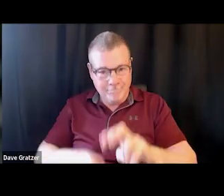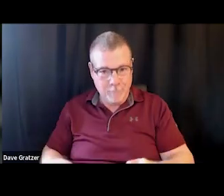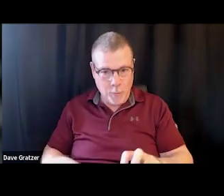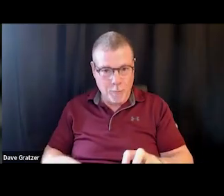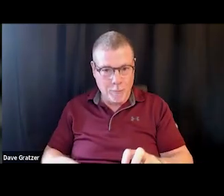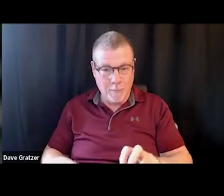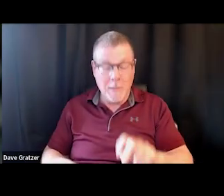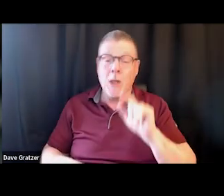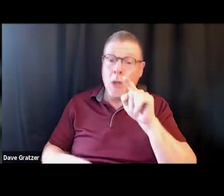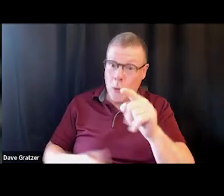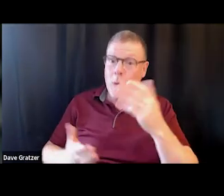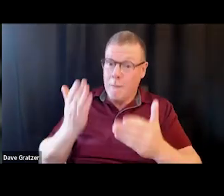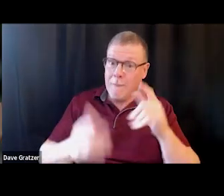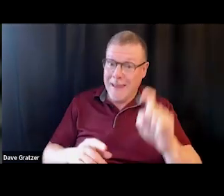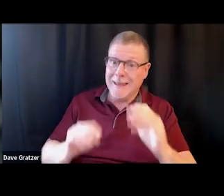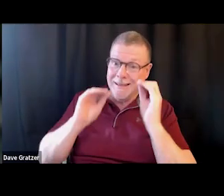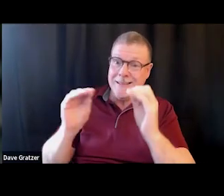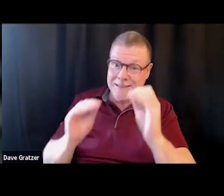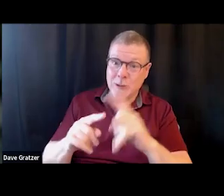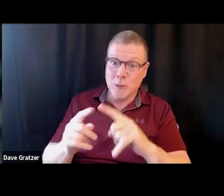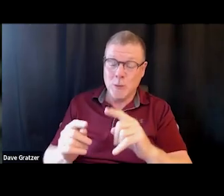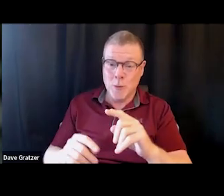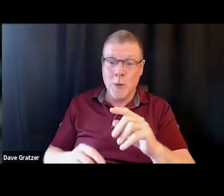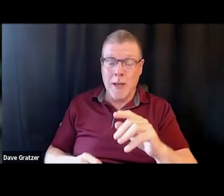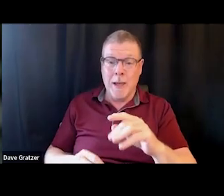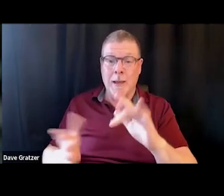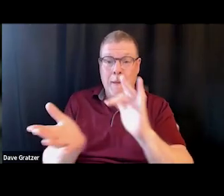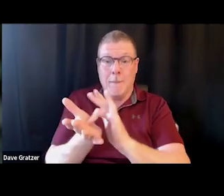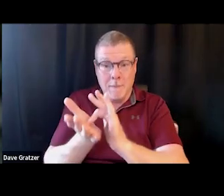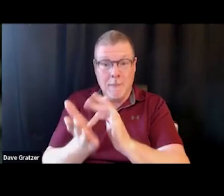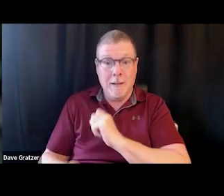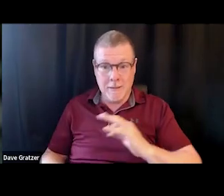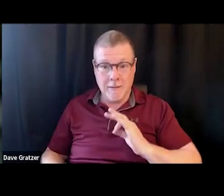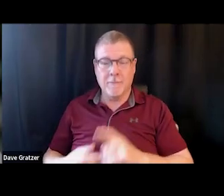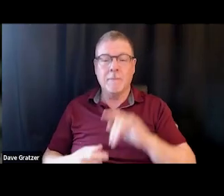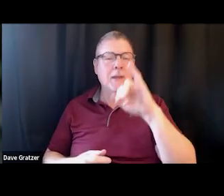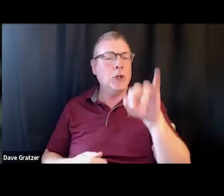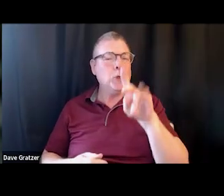Podrían tener que educarlos. Este es un lugar muy útil. Judy mencionó poder encontrar asociaciones estatales